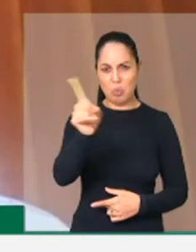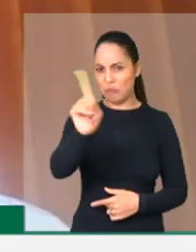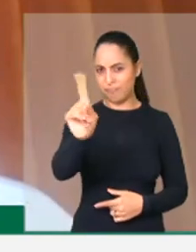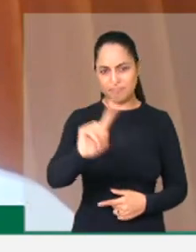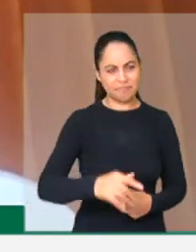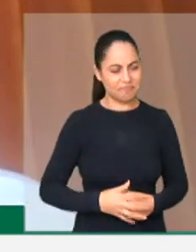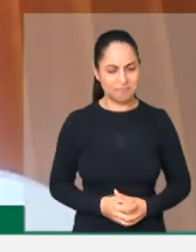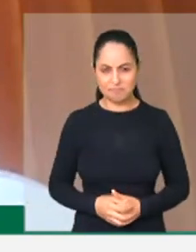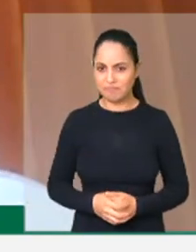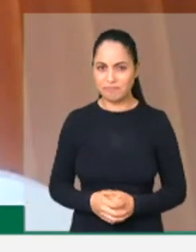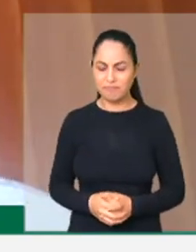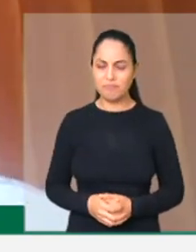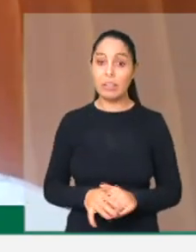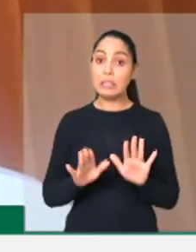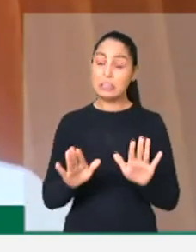DESASTRE. NÃO HÁ MECANISMOS